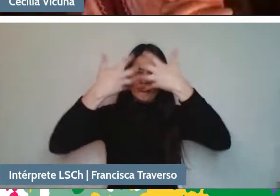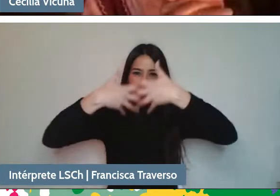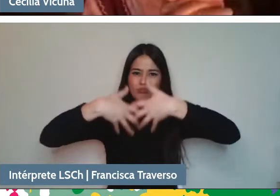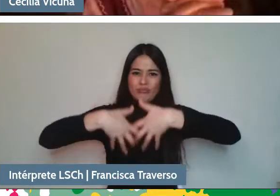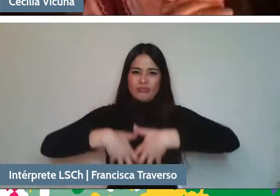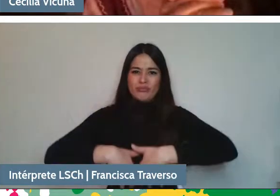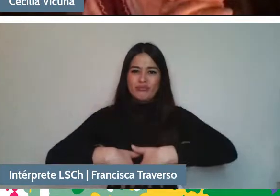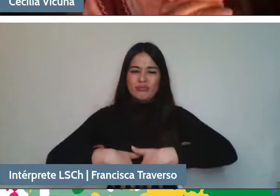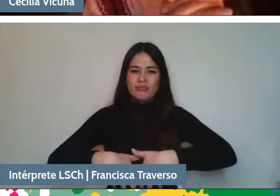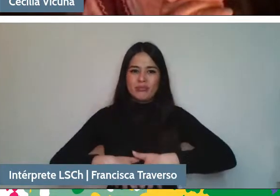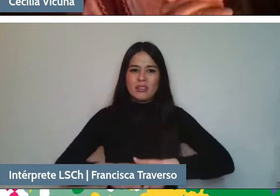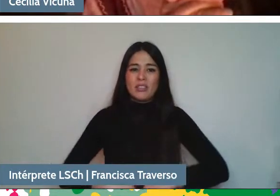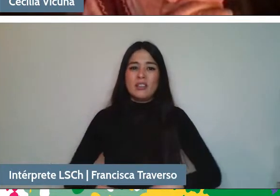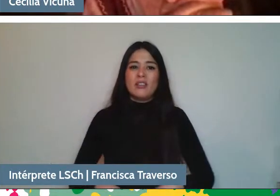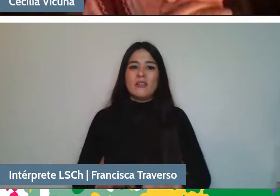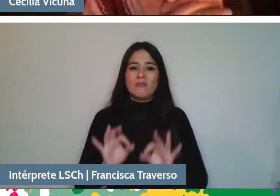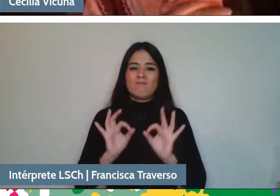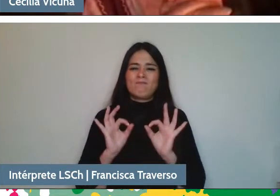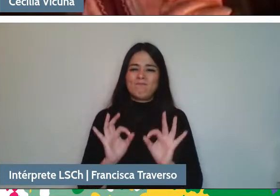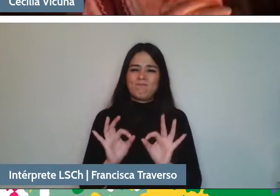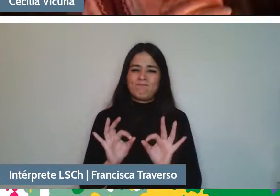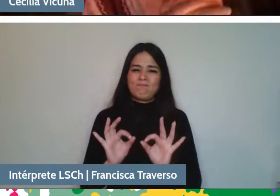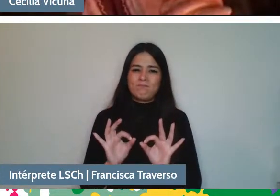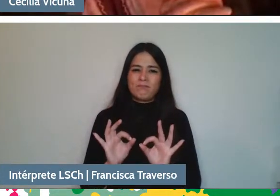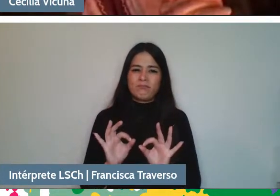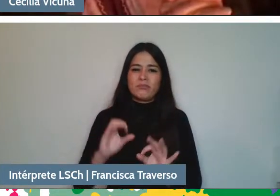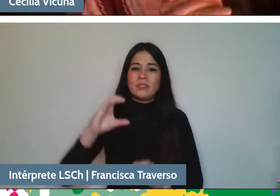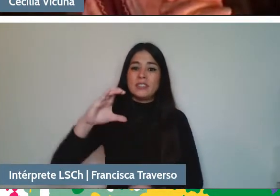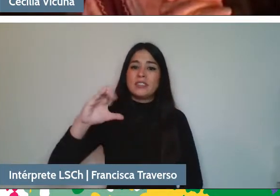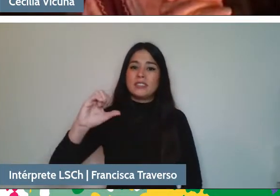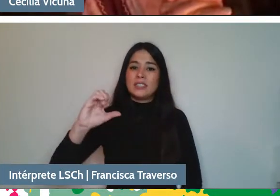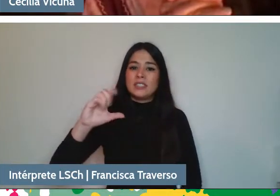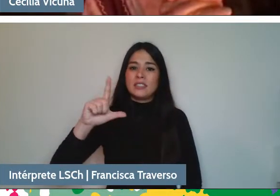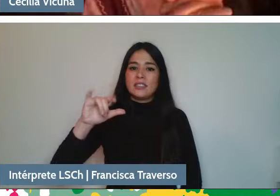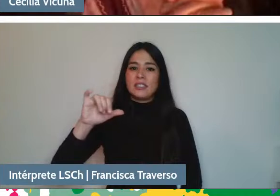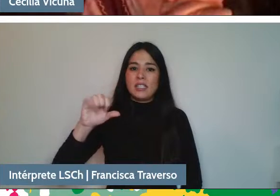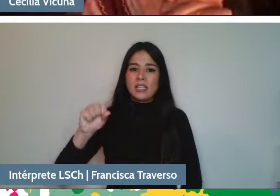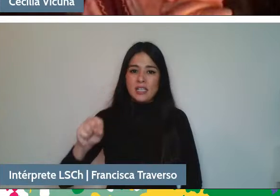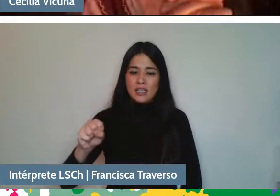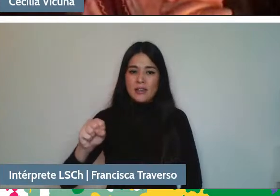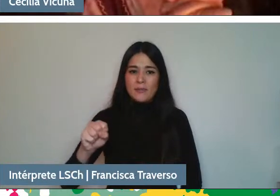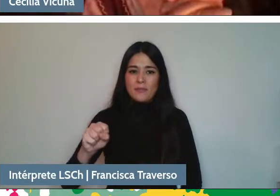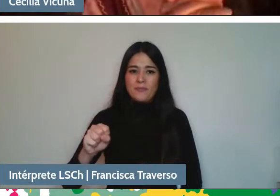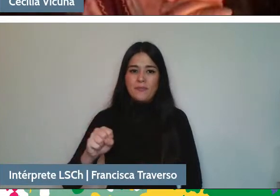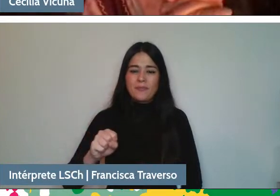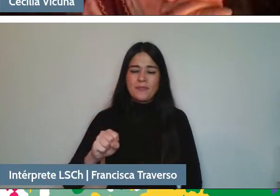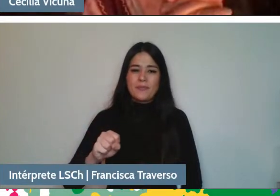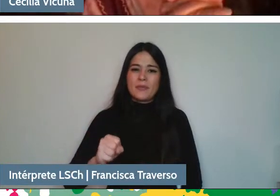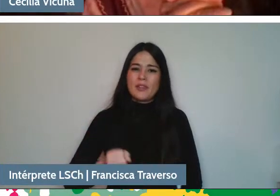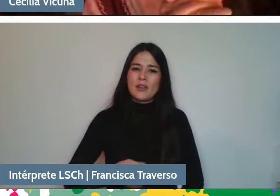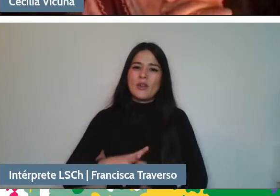La verdad, fascinante, Cecilia, con un espíritu o inclaudicable